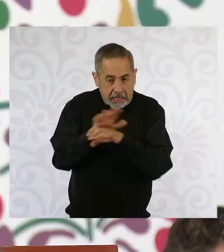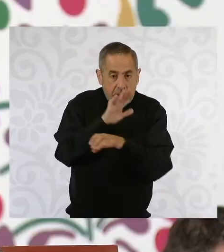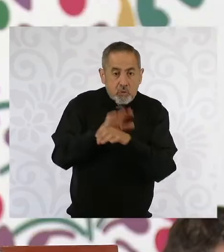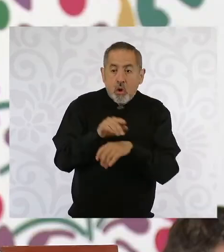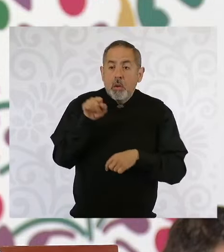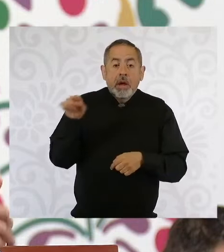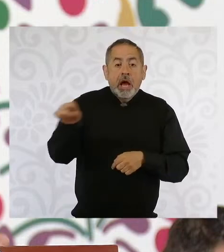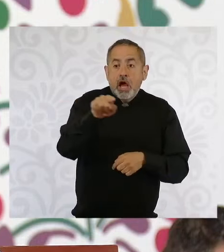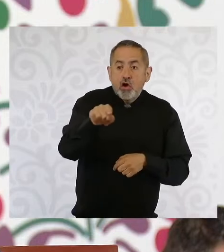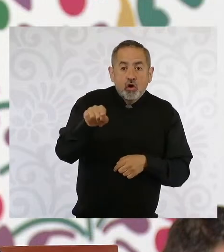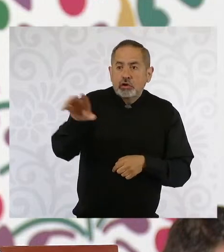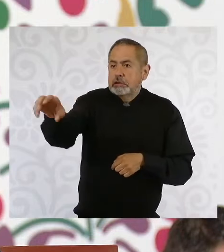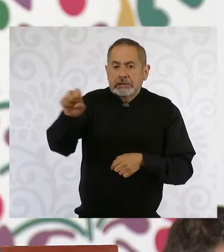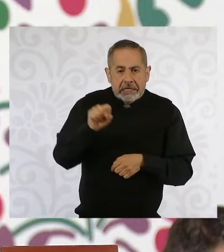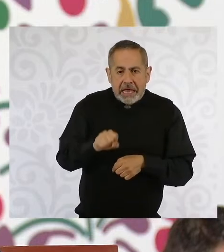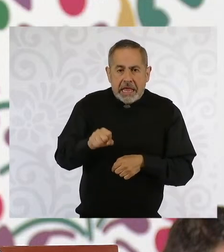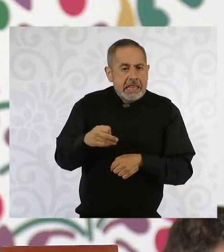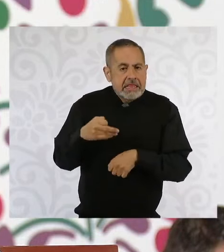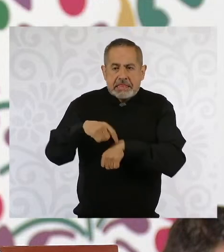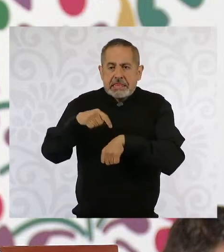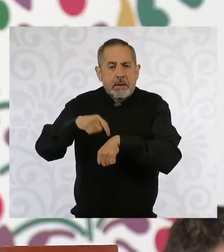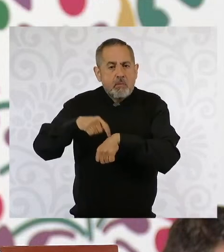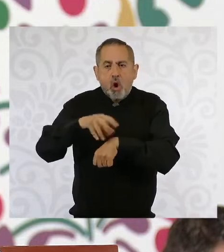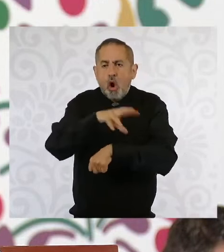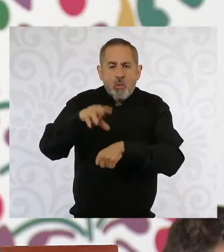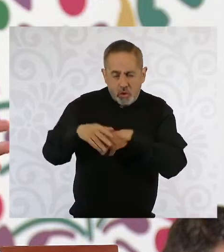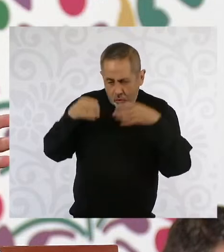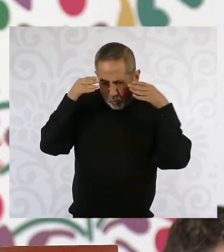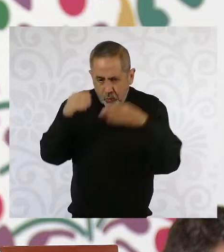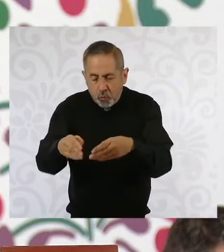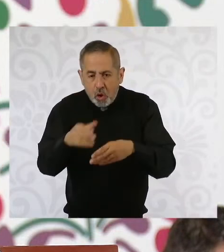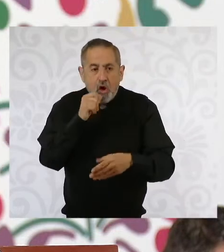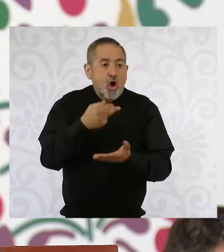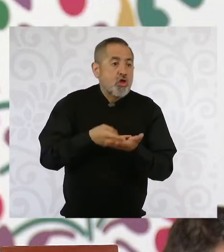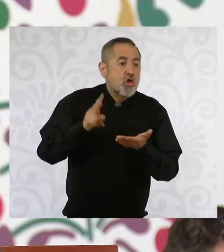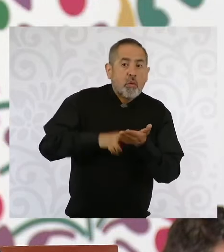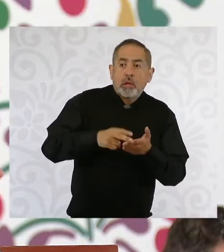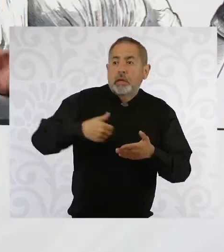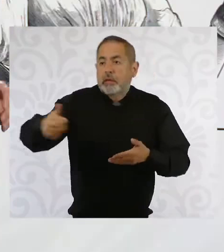dedicarse tiempo completo y no haya problemas pues con el sistema de investigadores que hay